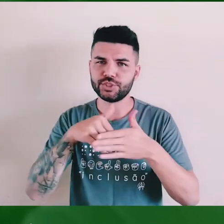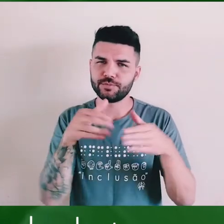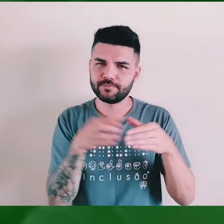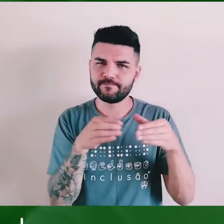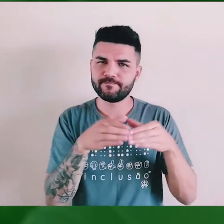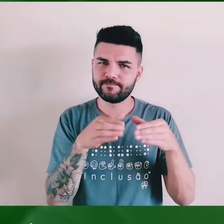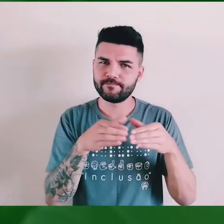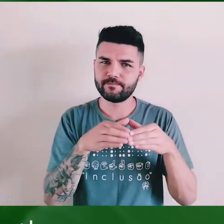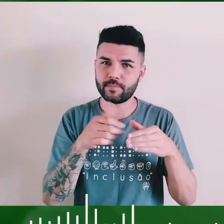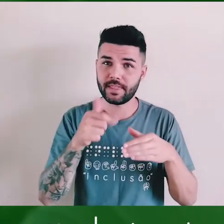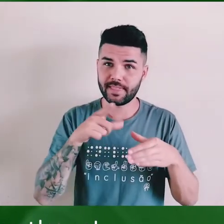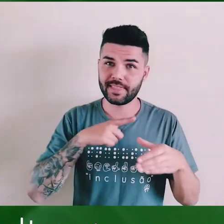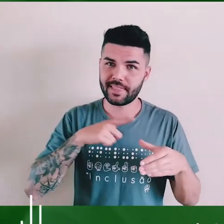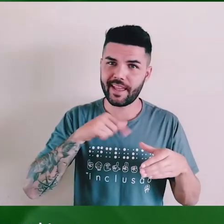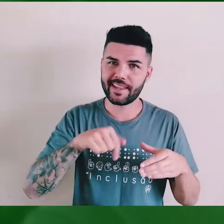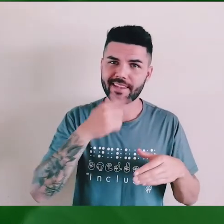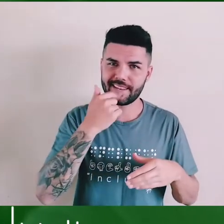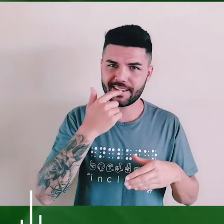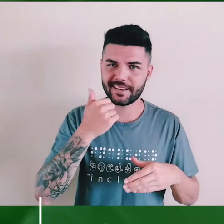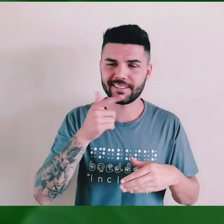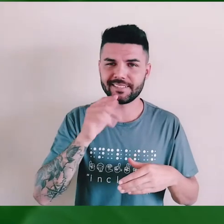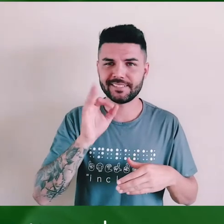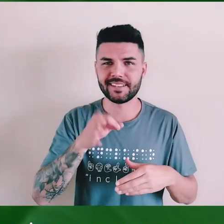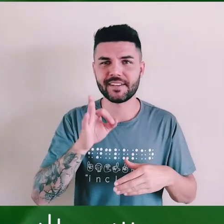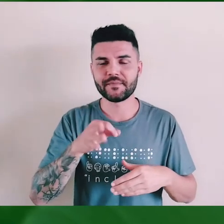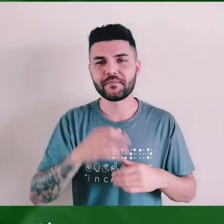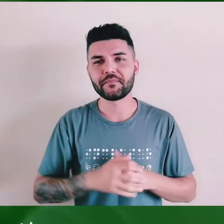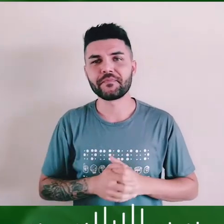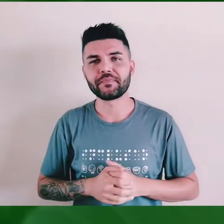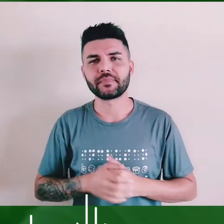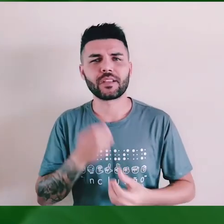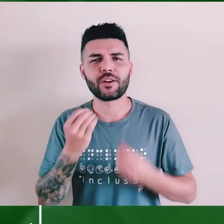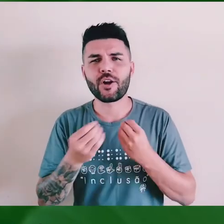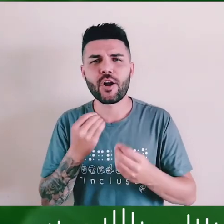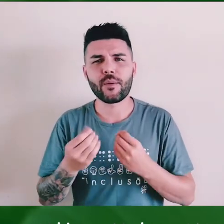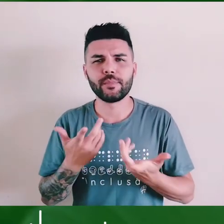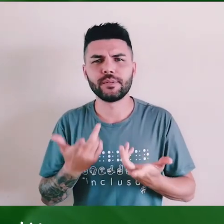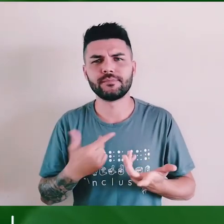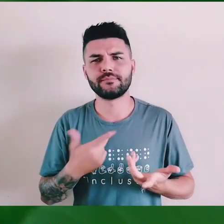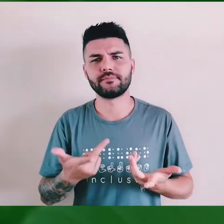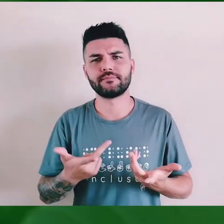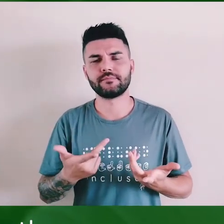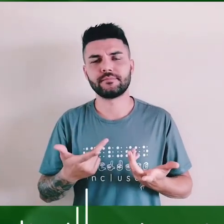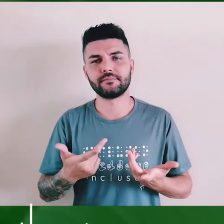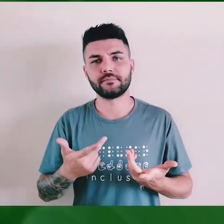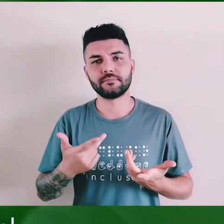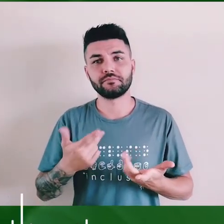do mineiro e aí tem essa situação, como você faz para honrar os compromissos com